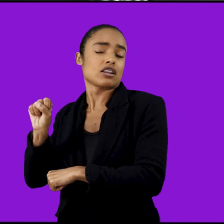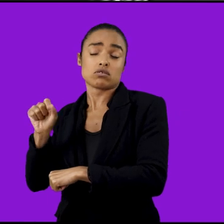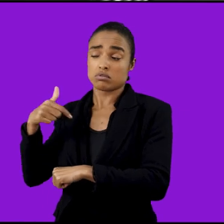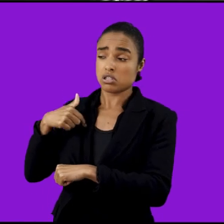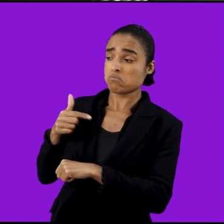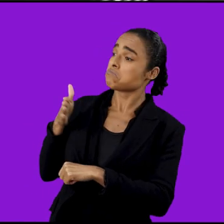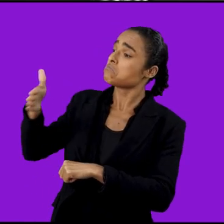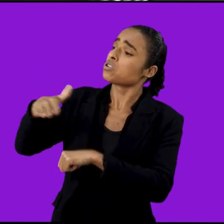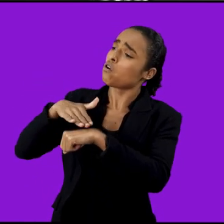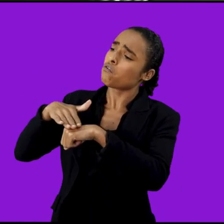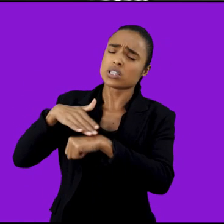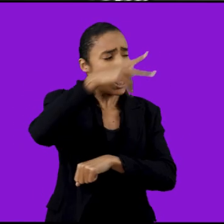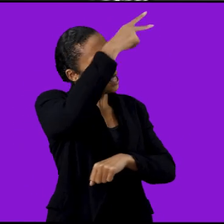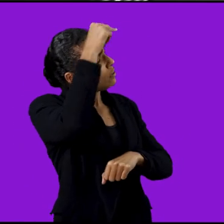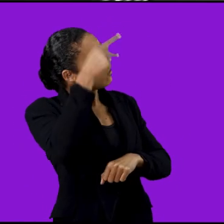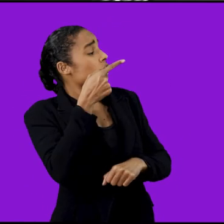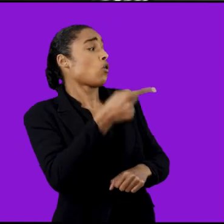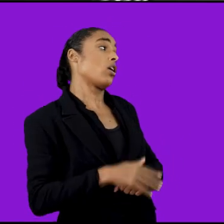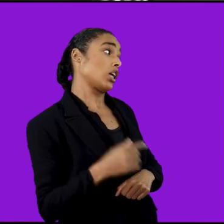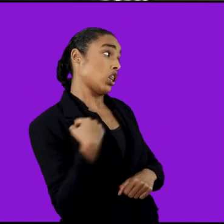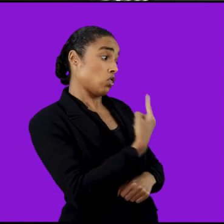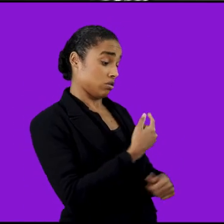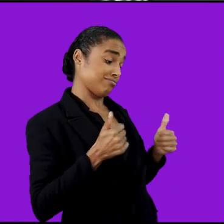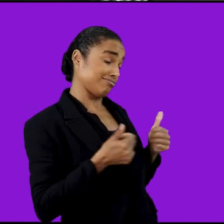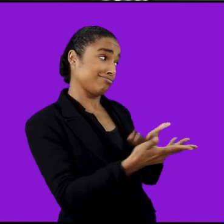Você tem que sair porque tem os poderosos da região e a gente não vai bater de frente